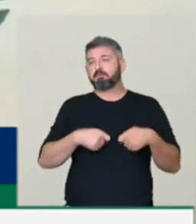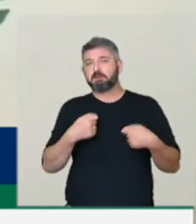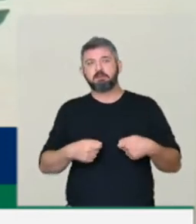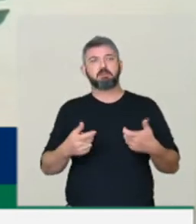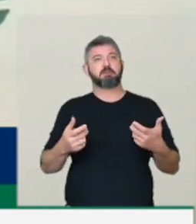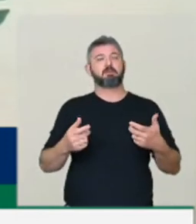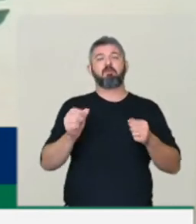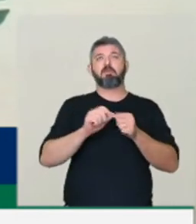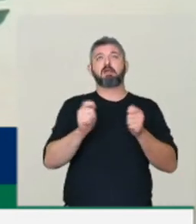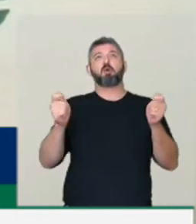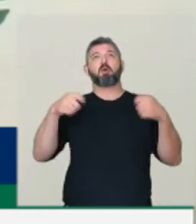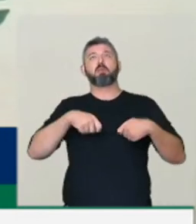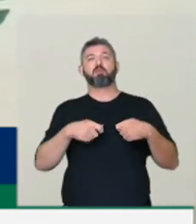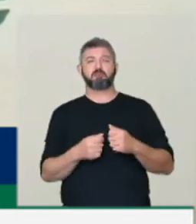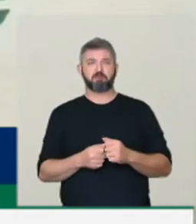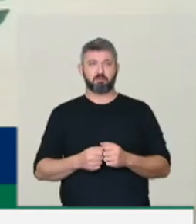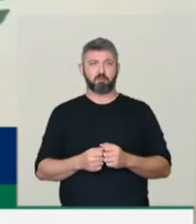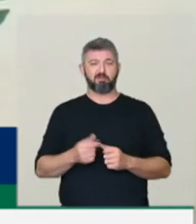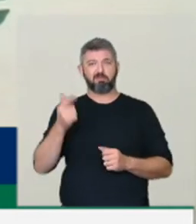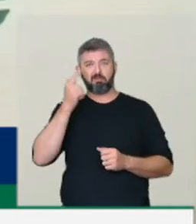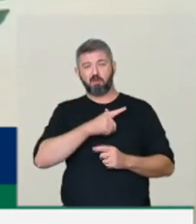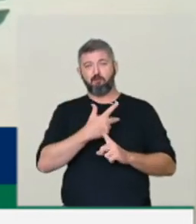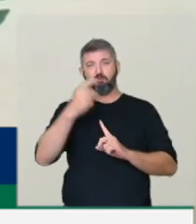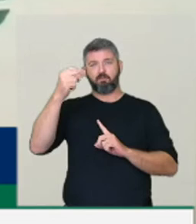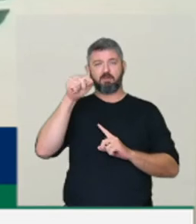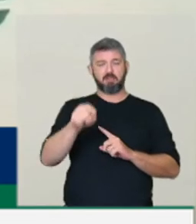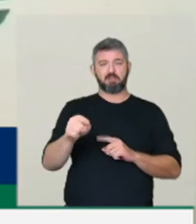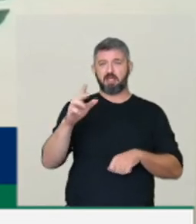SE SOLIDARIZEM E NÃO VÊ UMA NECESSIDADE FAZER O QUE FOR POSSÍVEL PRA GENTE VENCER O MAIS RAPIDAMENTE ESSA